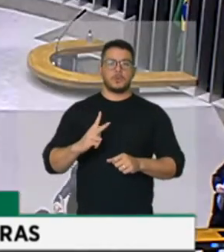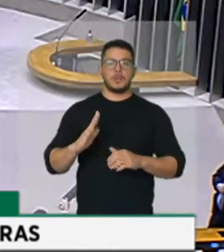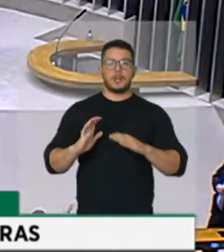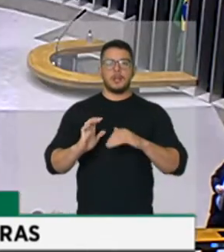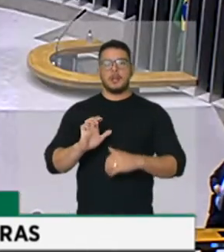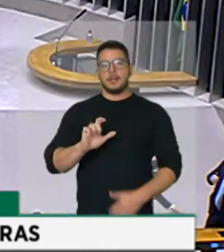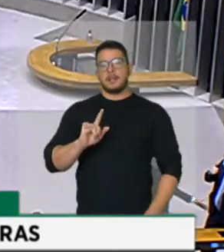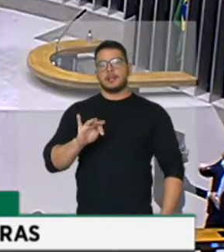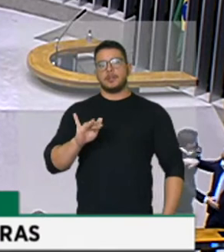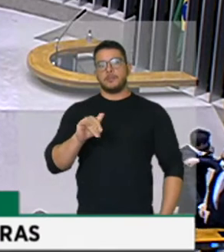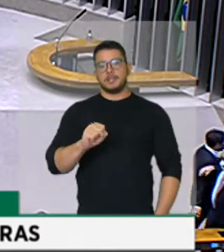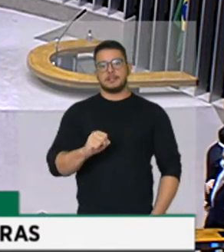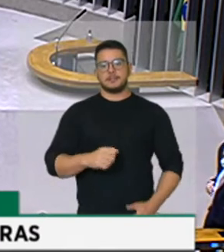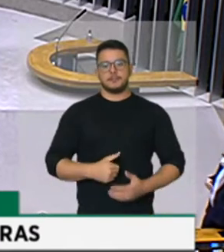BARRAGENS, INCLUSIVE PRA ÁGUA OU GERAÇÃO DE ENERGIA QUE